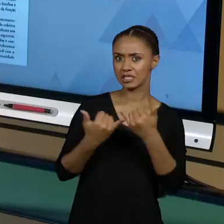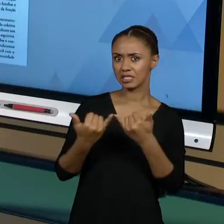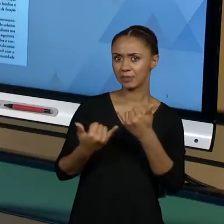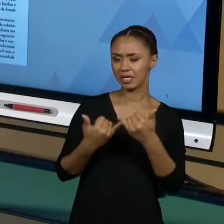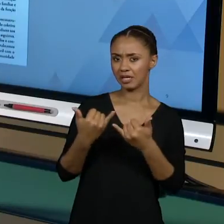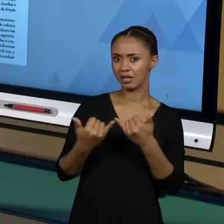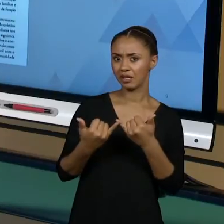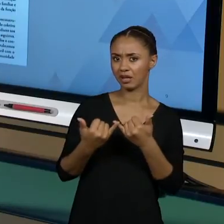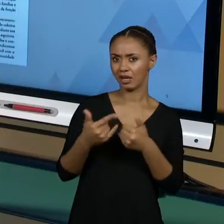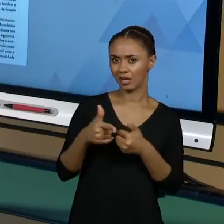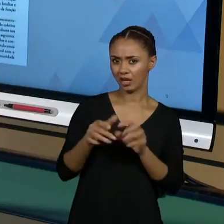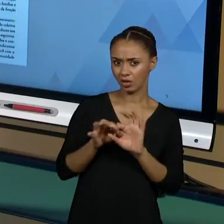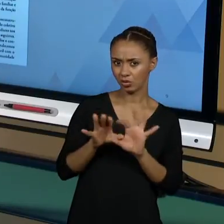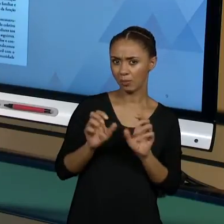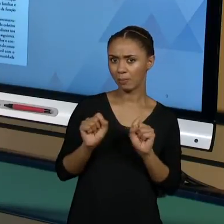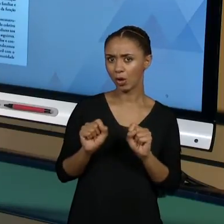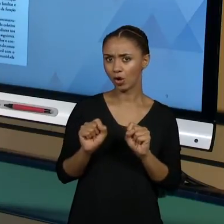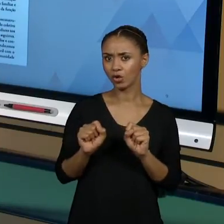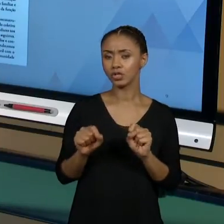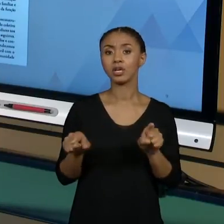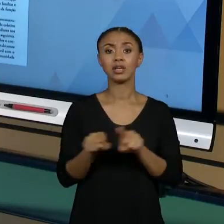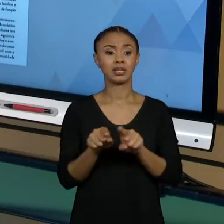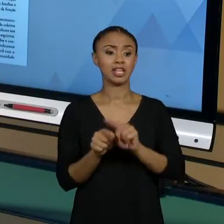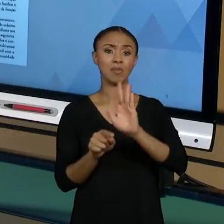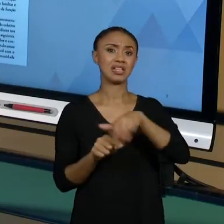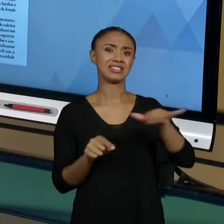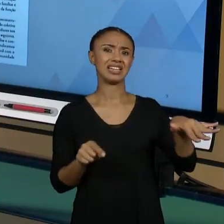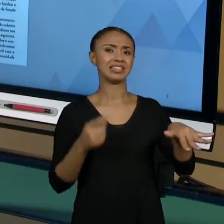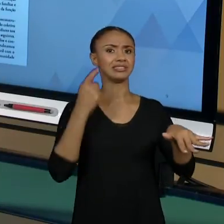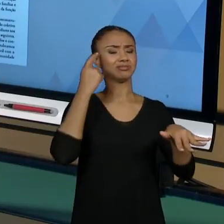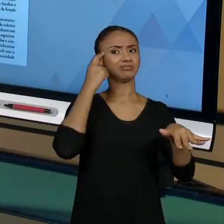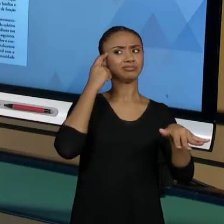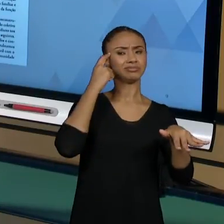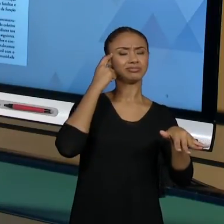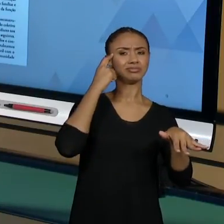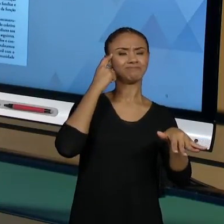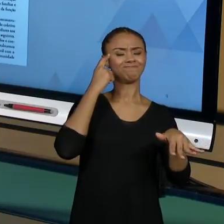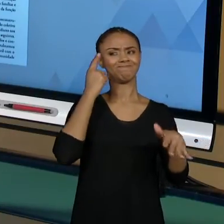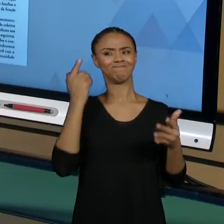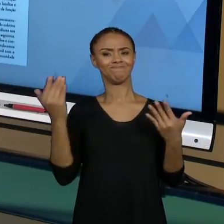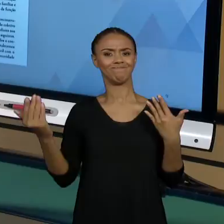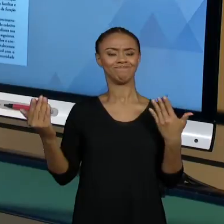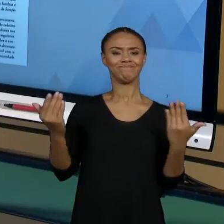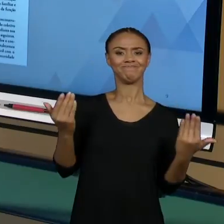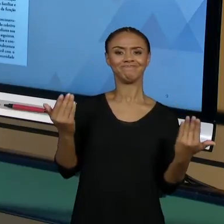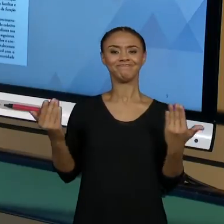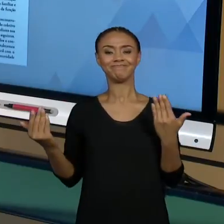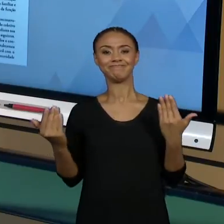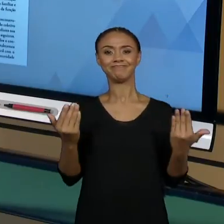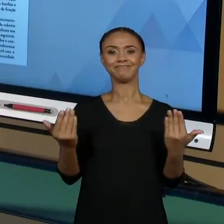AULAS, QUANTO AS PRÓPRIAS CRIANÇAS ACESSARAM VÁRIOS SIGNIFICADOS POSSÍVEIS ATRIBUÍDOS AO